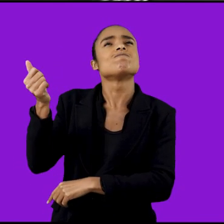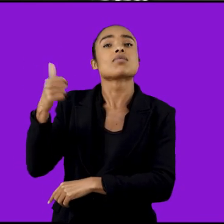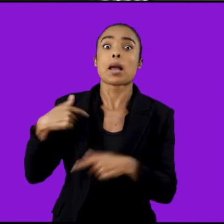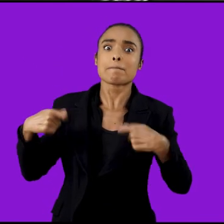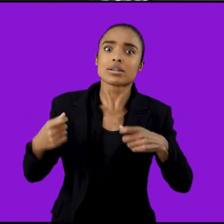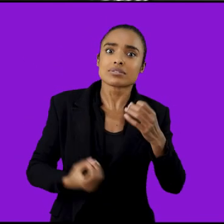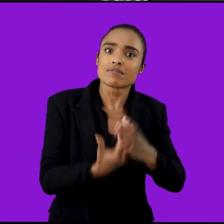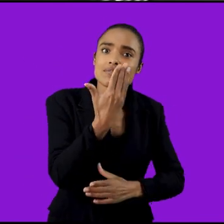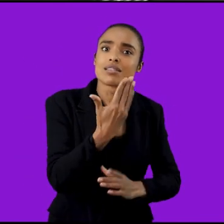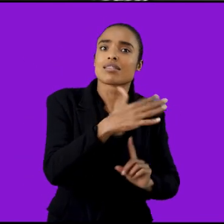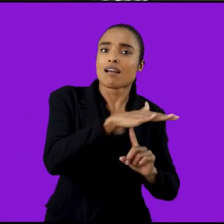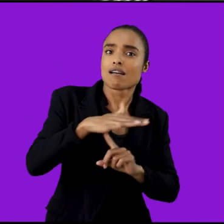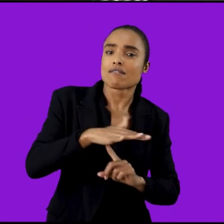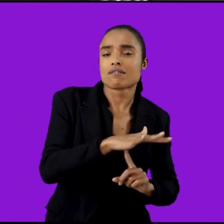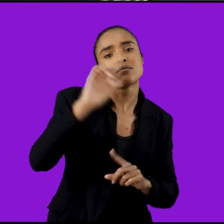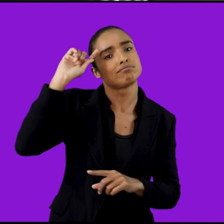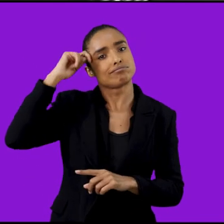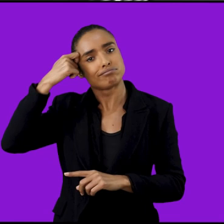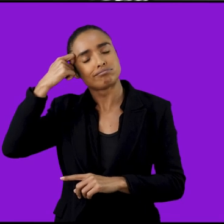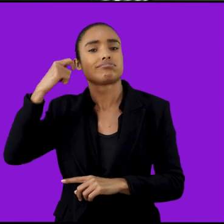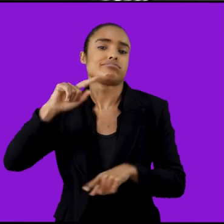Ah, é? Porque era pela Trama que eu ia nas festas,